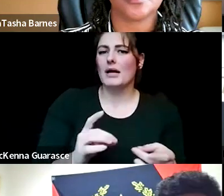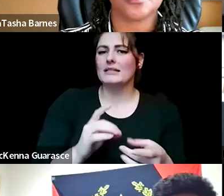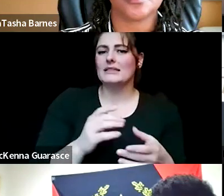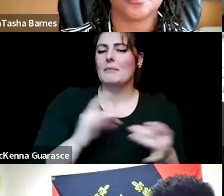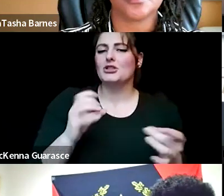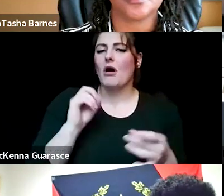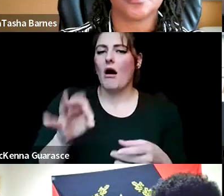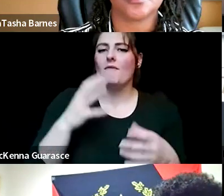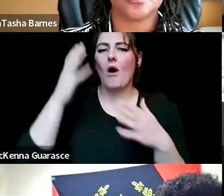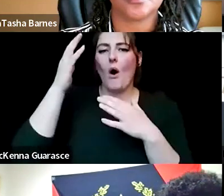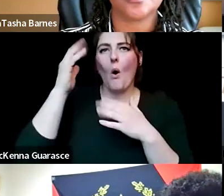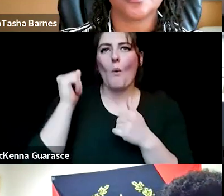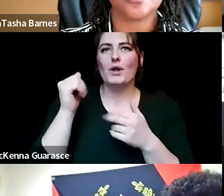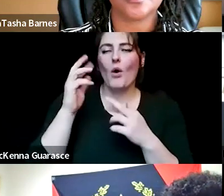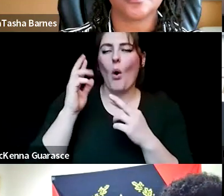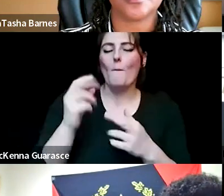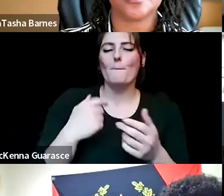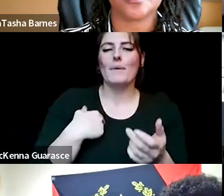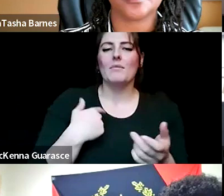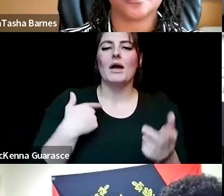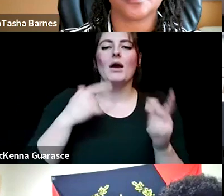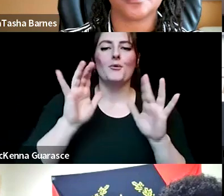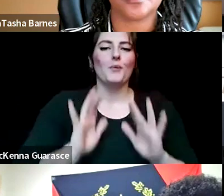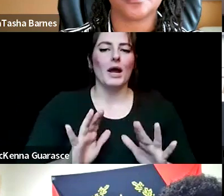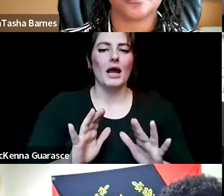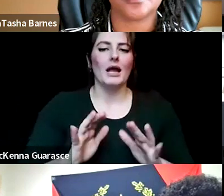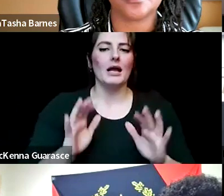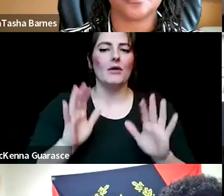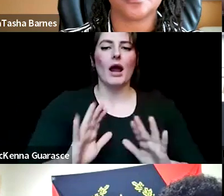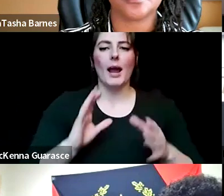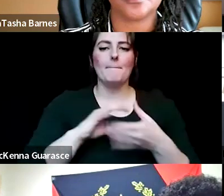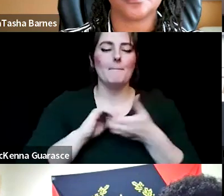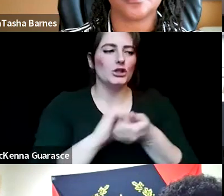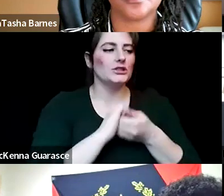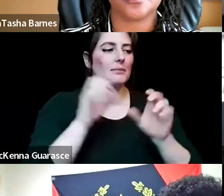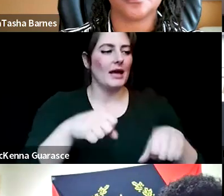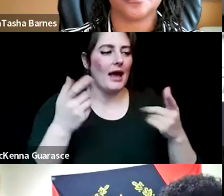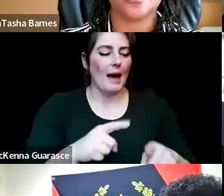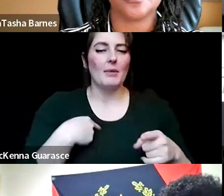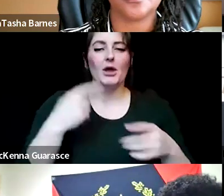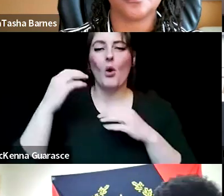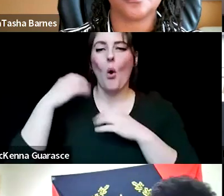un buen trabajo y buenas asociaciones son posibles, me quedo con mucha esperanza y compasión.